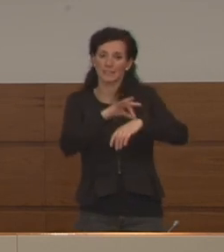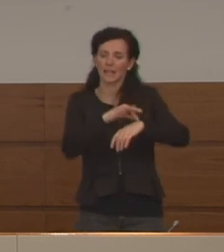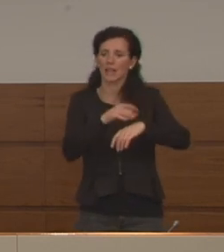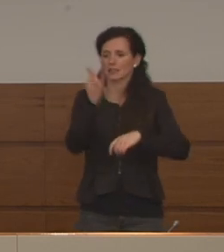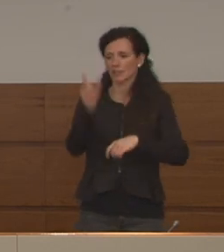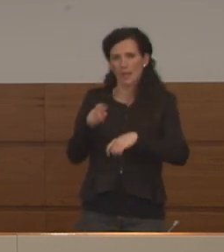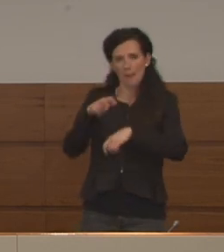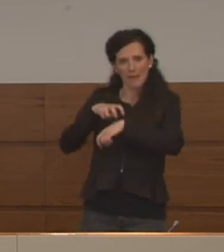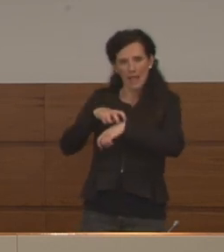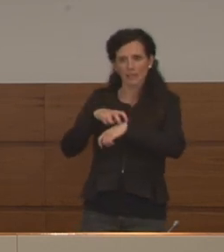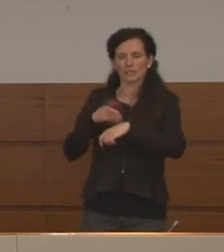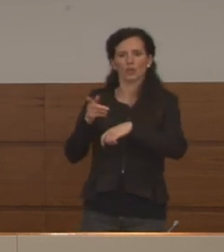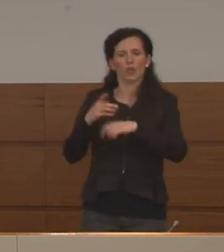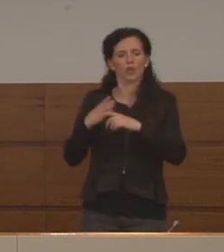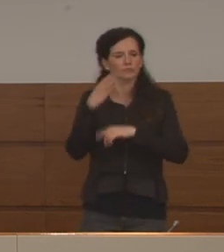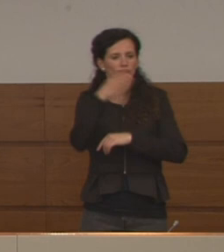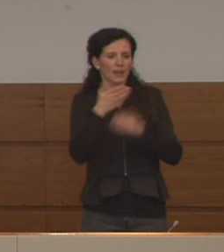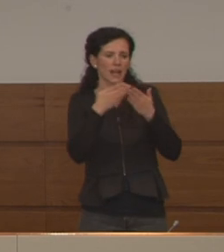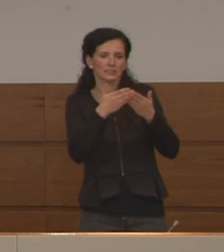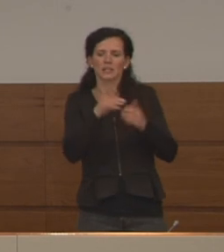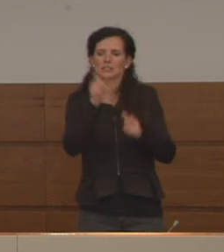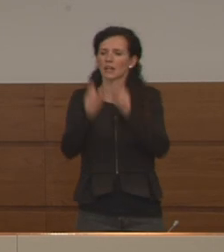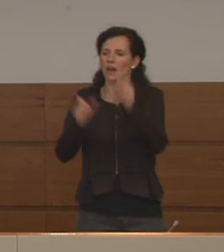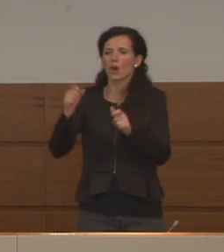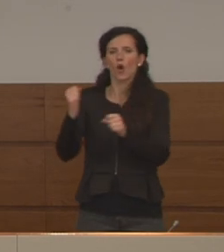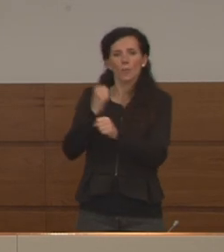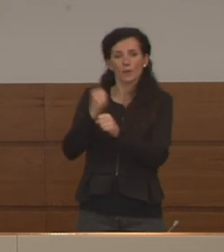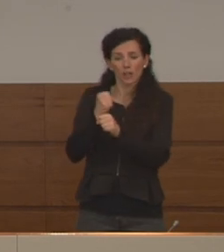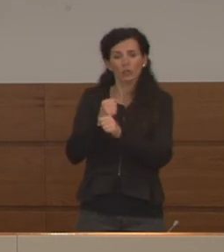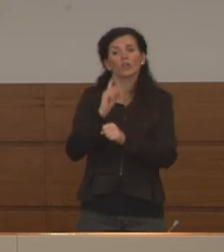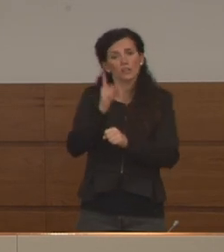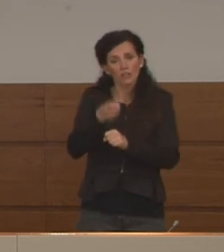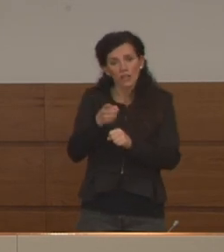Devono essere parte di un sistema di erogazione ma anche di un sistema di